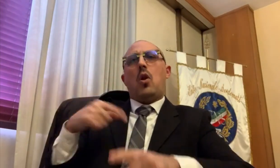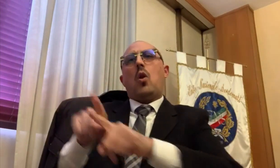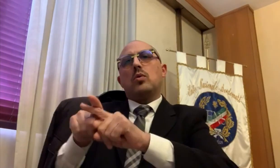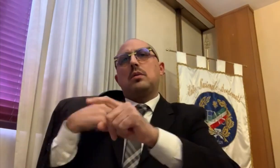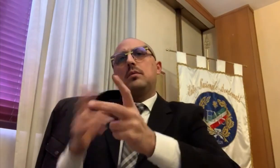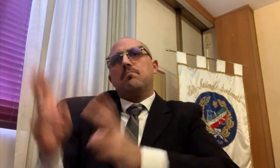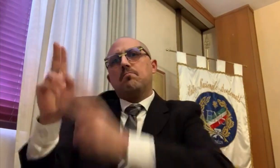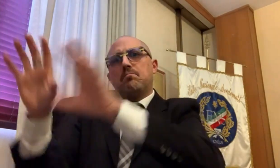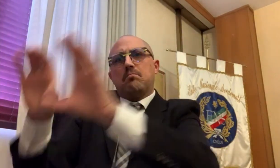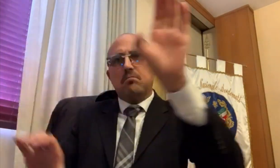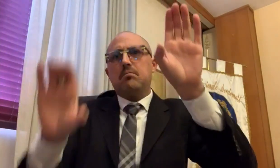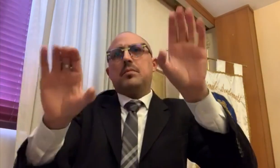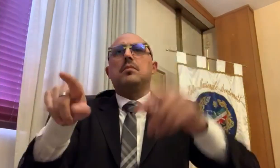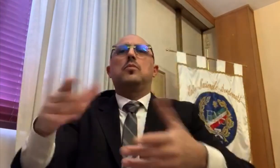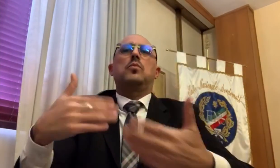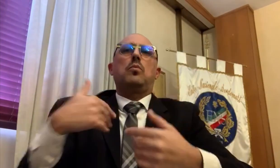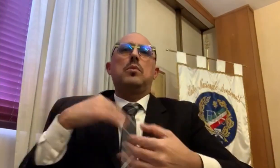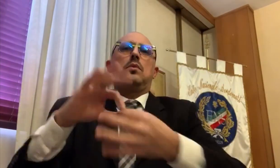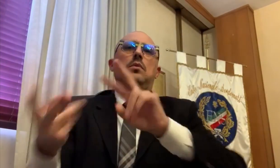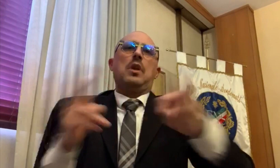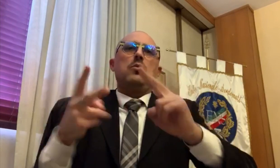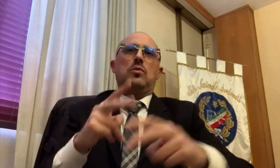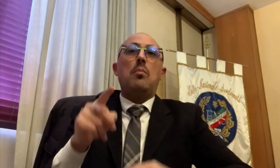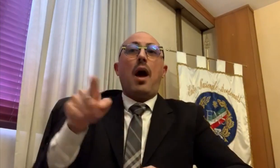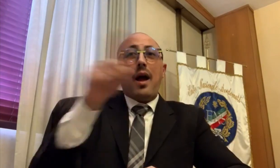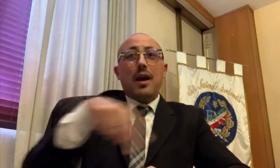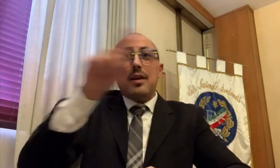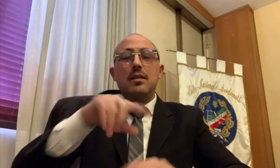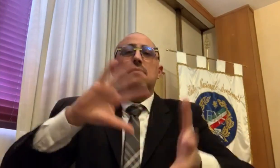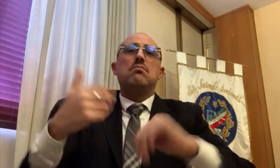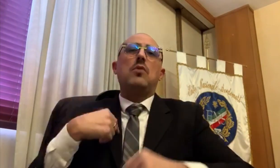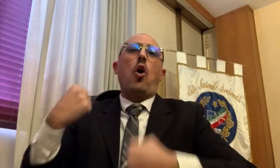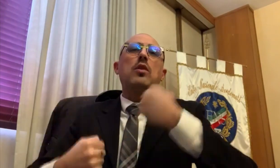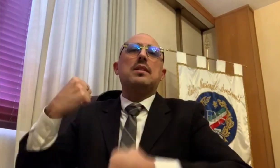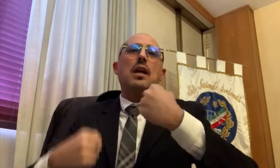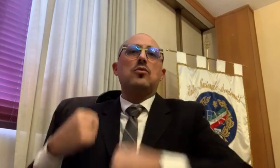Inoltre l'ENS sta sopperendo alle mancanze delle Istituzioni, rendendo disponibili le traduzioni di alcuni contenuti;